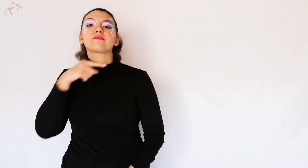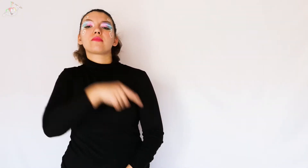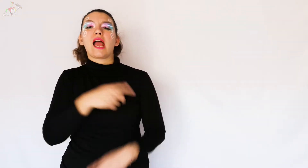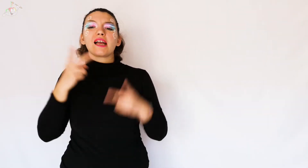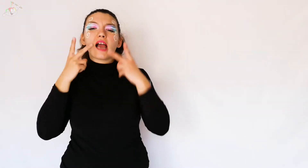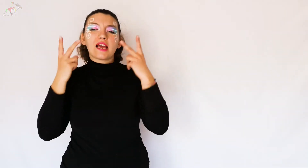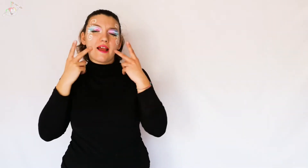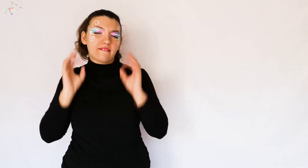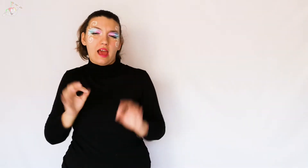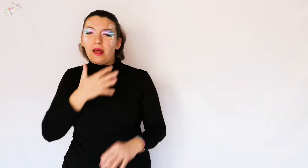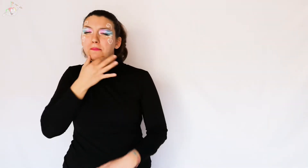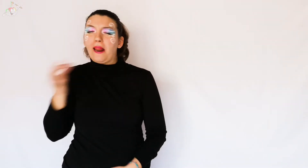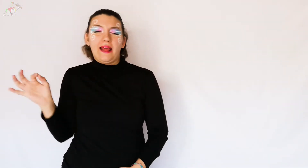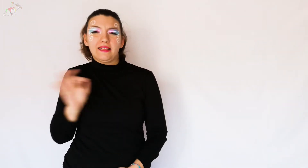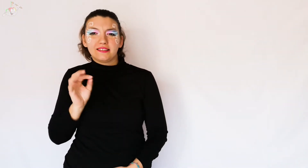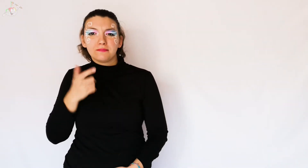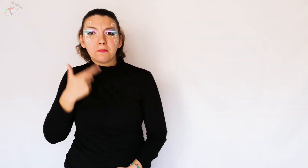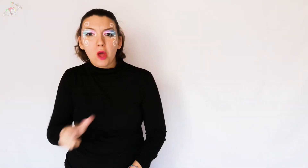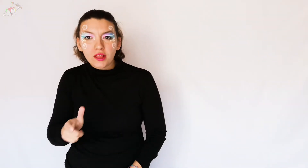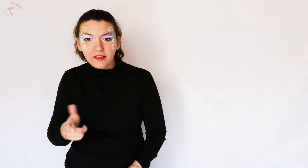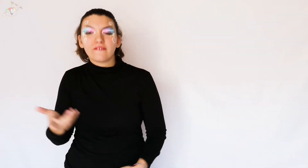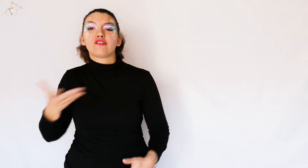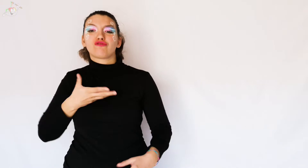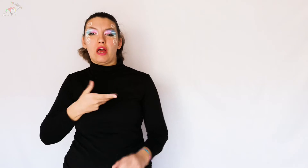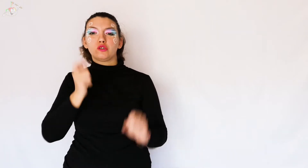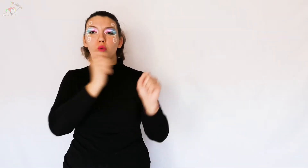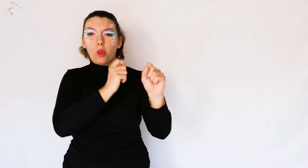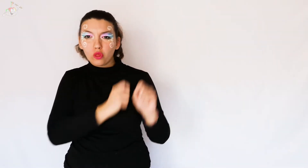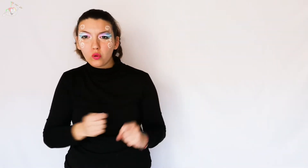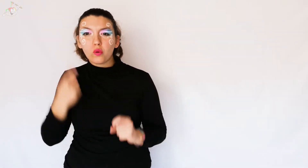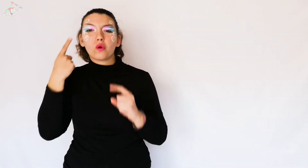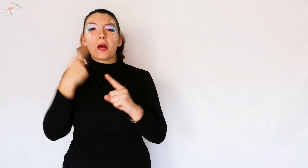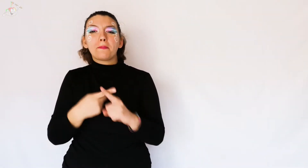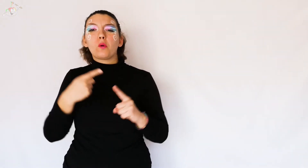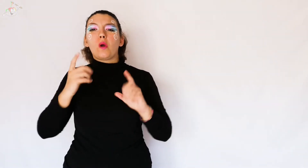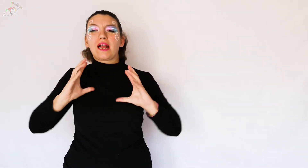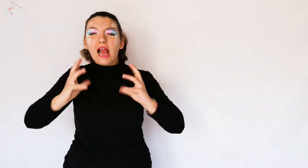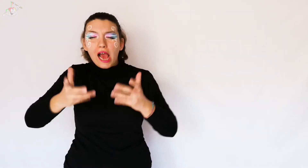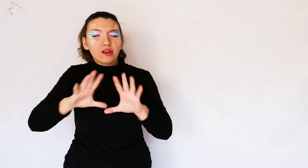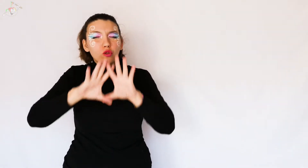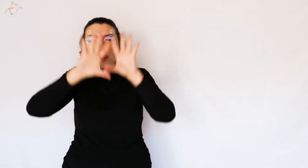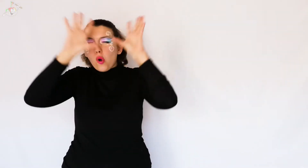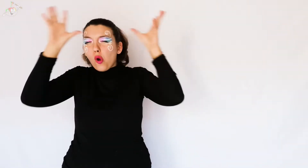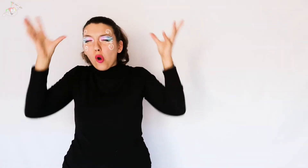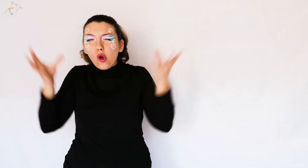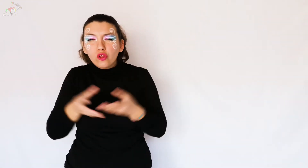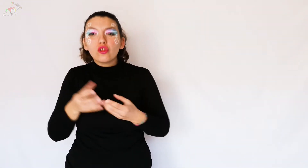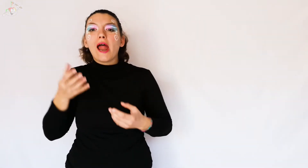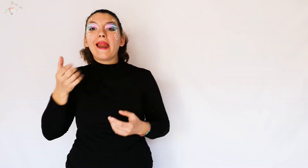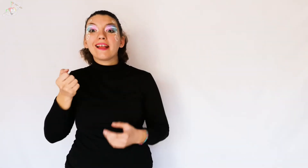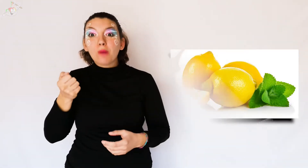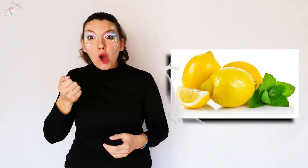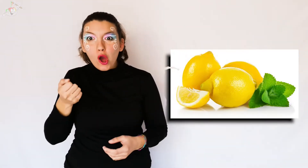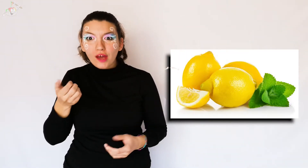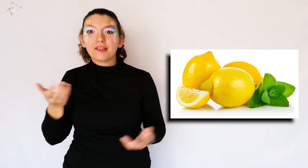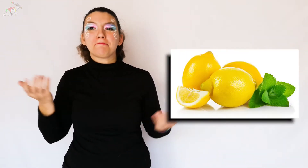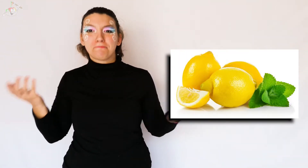Lì il Carnevale è bellissimo perché ci sono sculture e carri tutti composti da limoni.